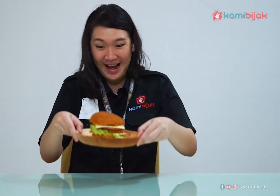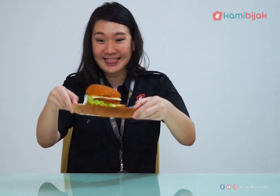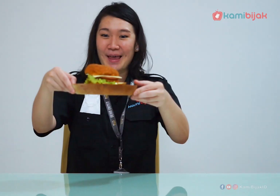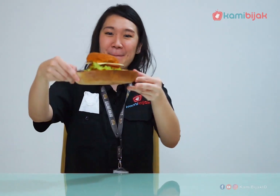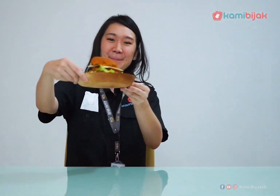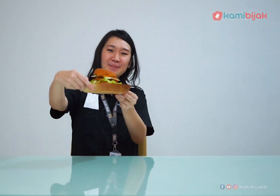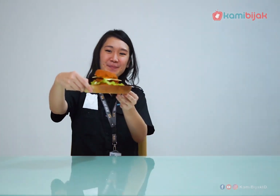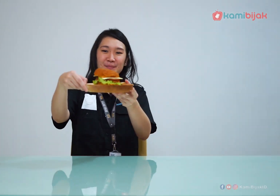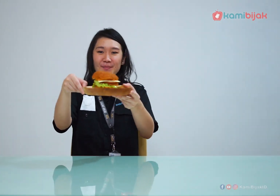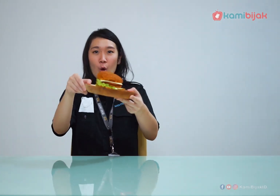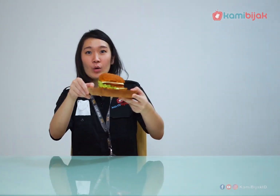Wah mantap!